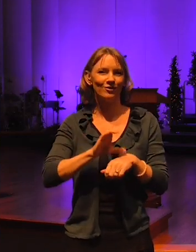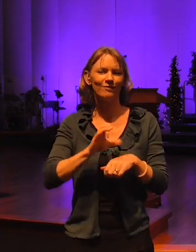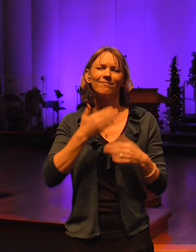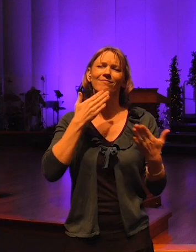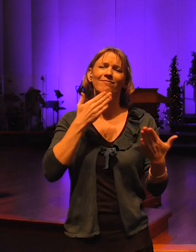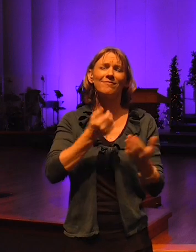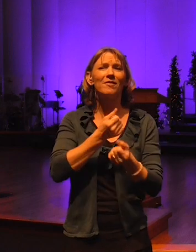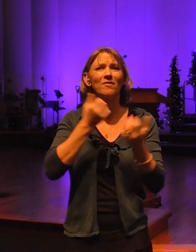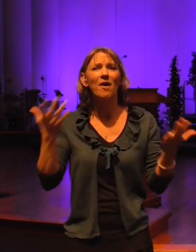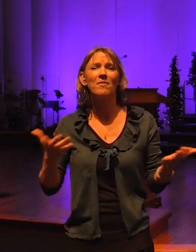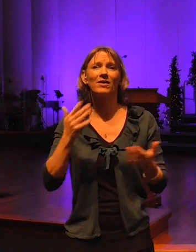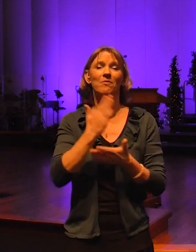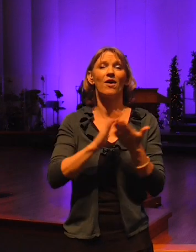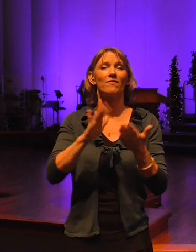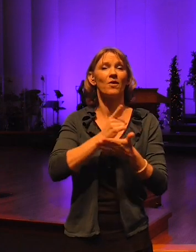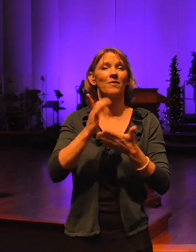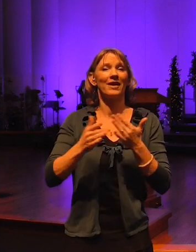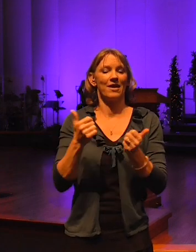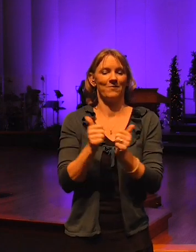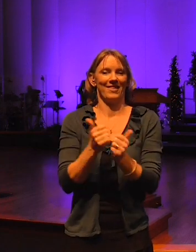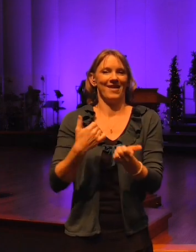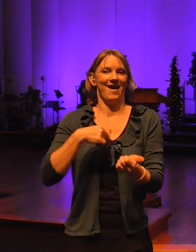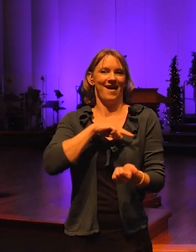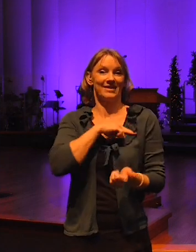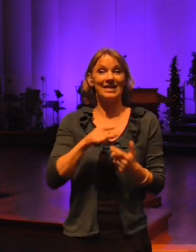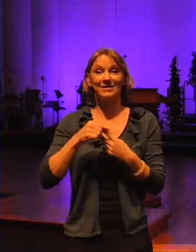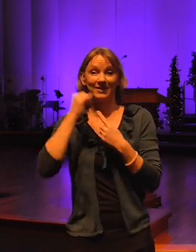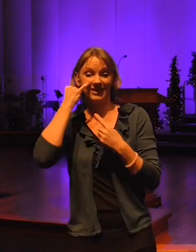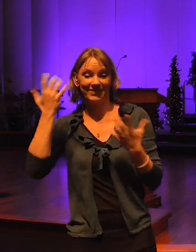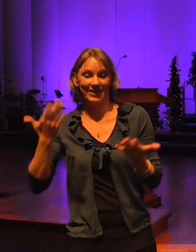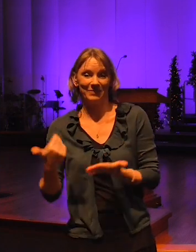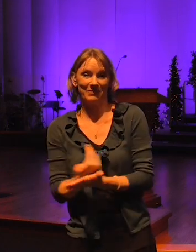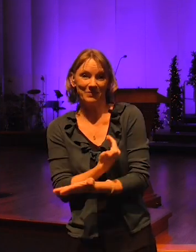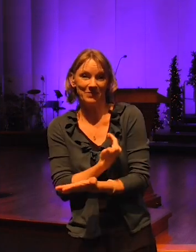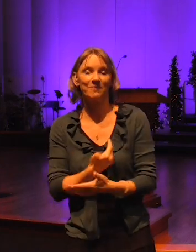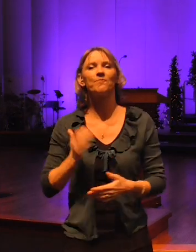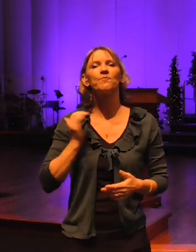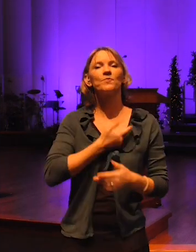pasar una parte de su fin de semana con nosotros, especialmente si son nuevos. Nuestra visión Oneness